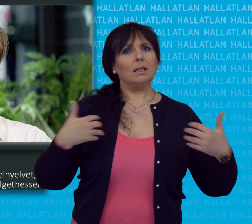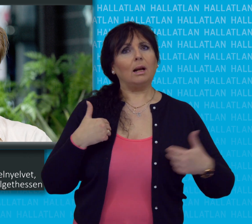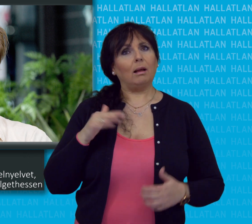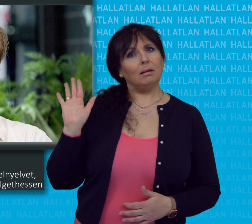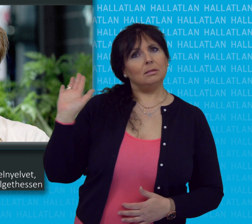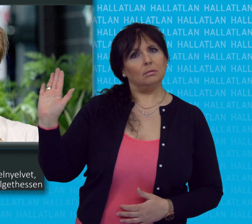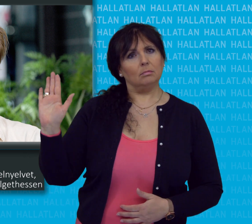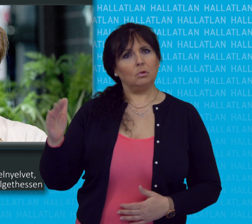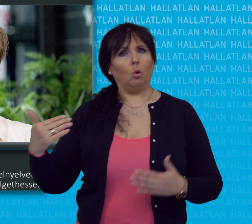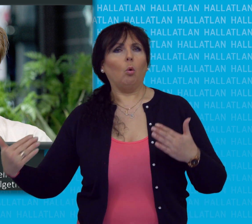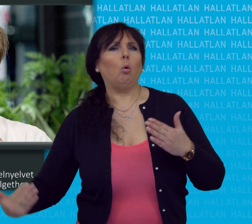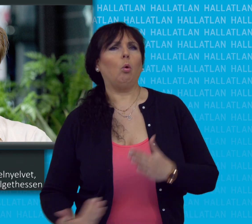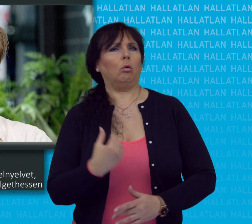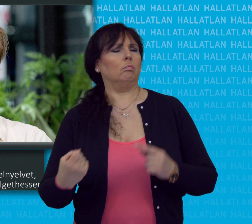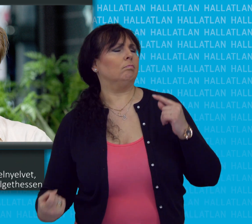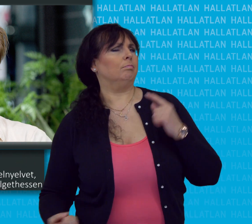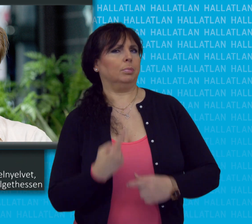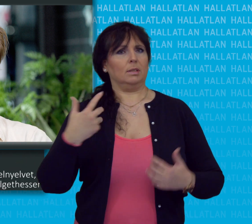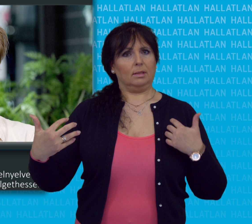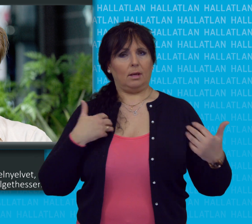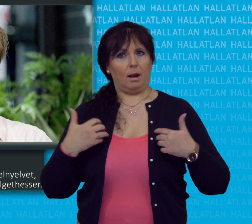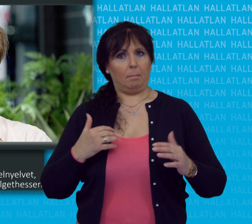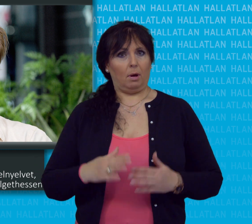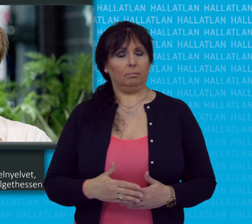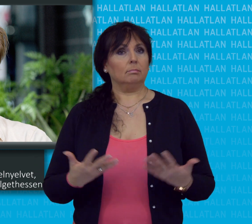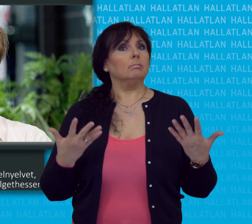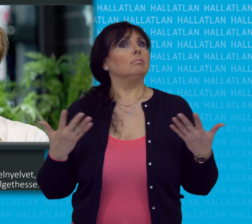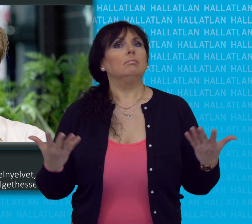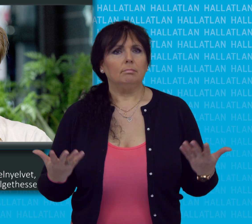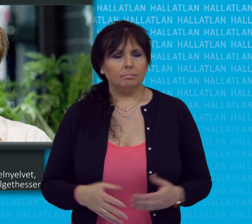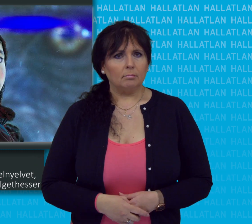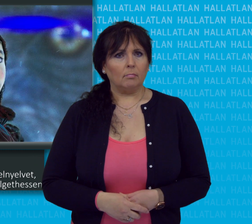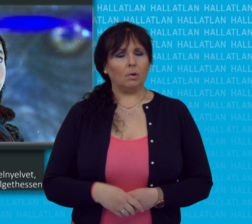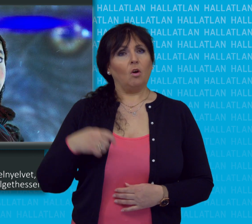a színészi kihívások mellett mi mindennel járt még új szerepe.